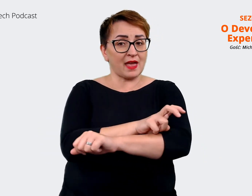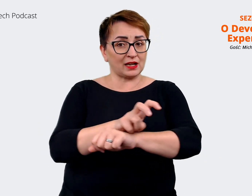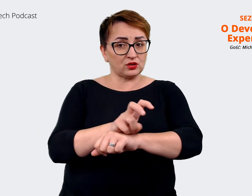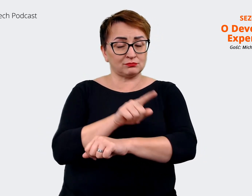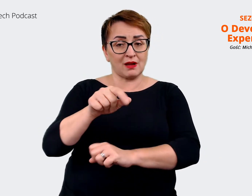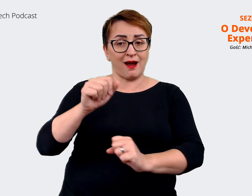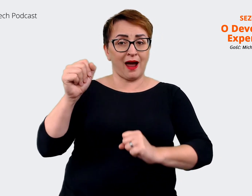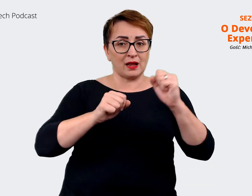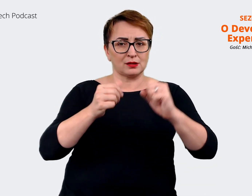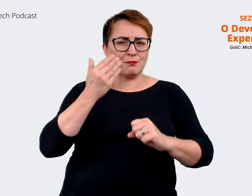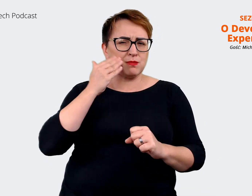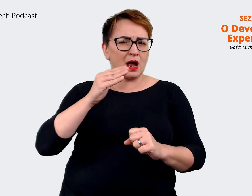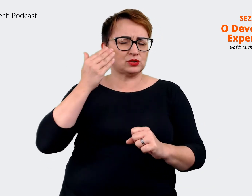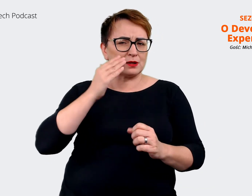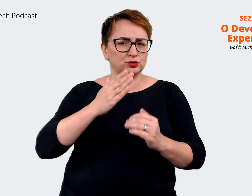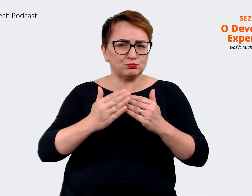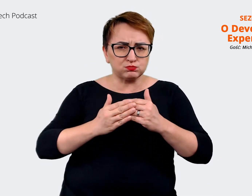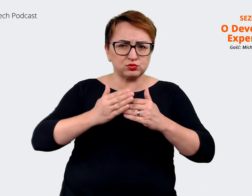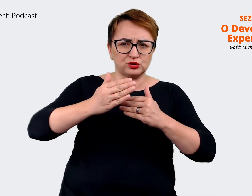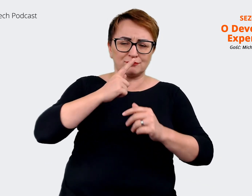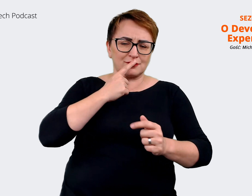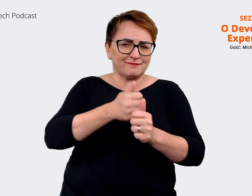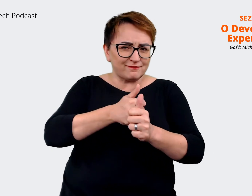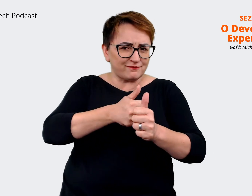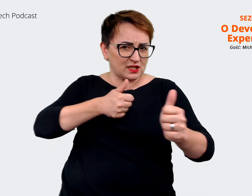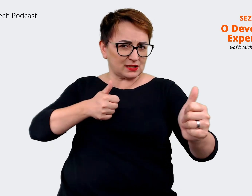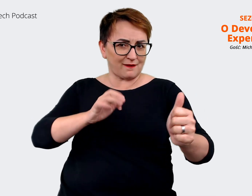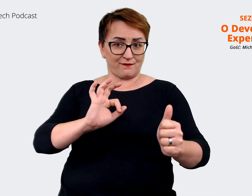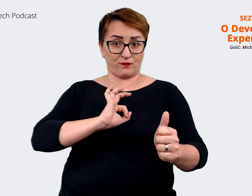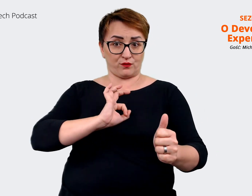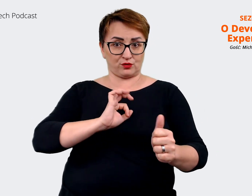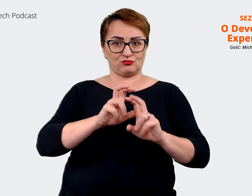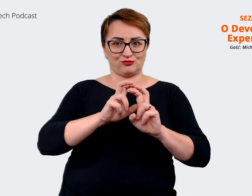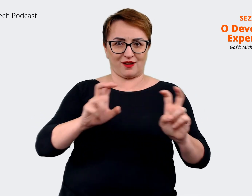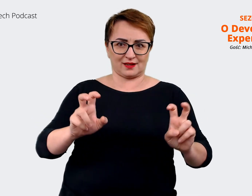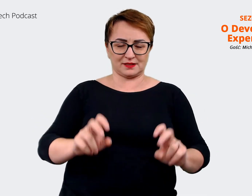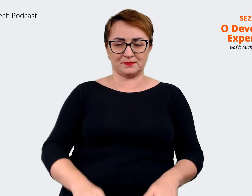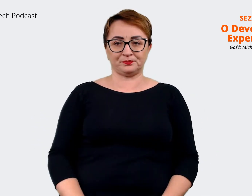Wyprzedza czasem swój czas, że tak powiem. Prowadzący: A z kolei co dla Ciebie jest